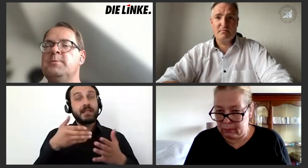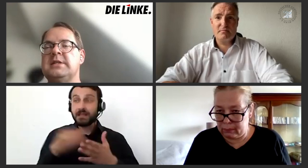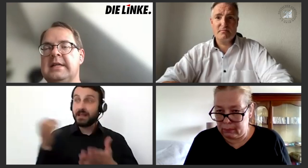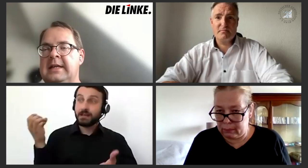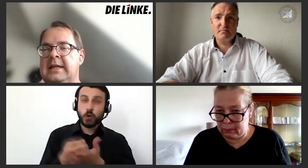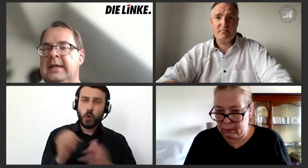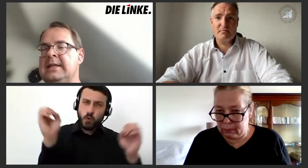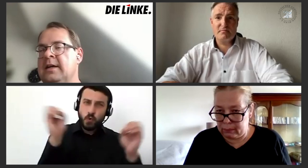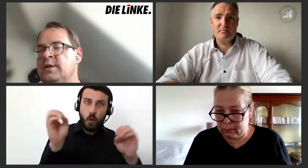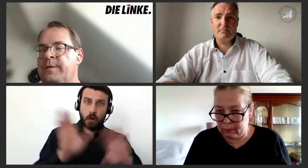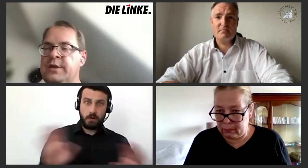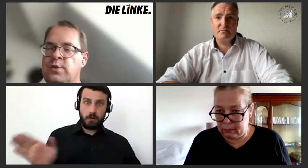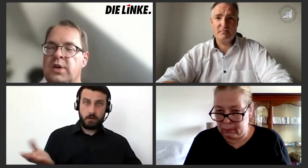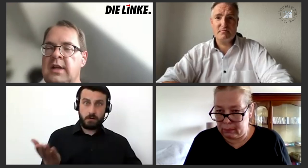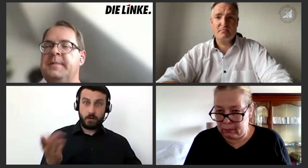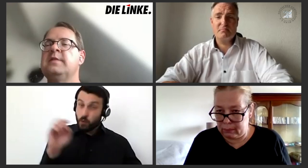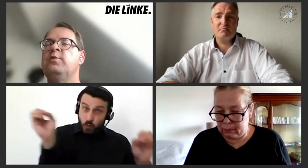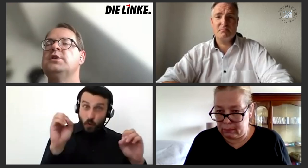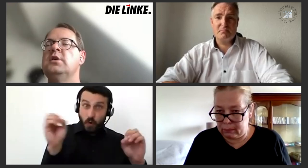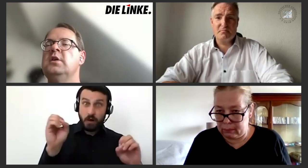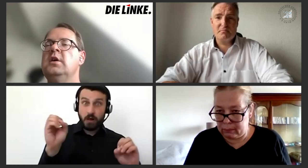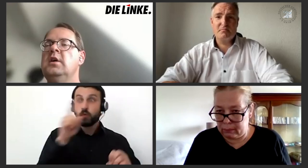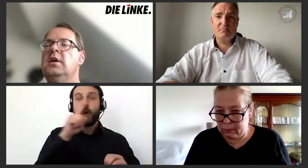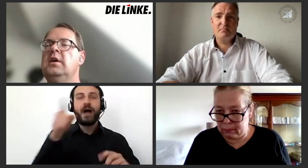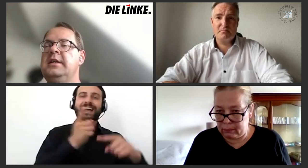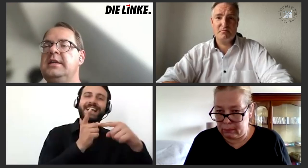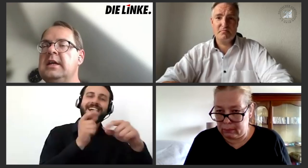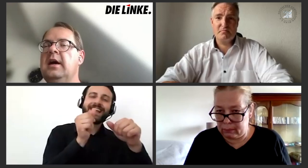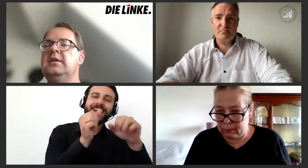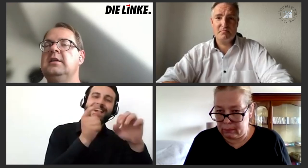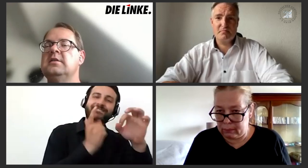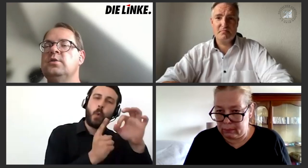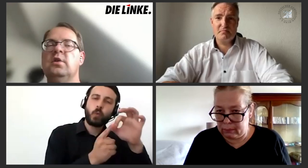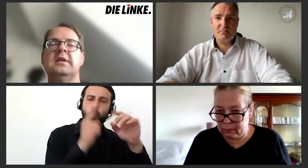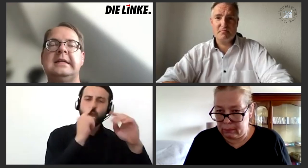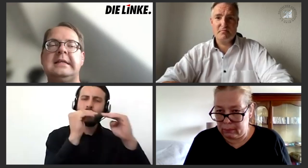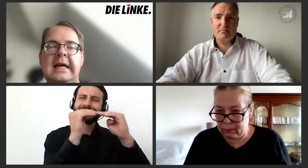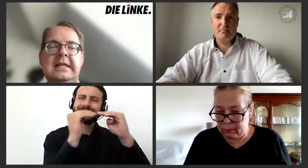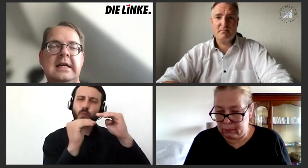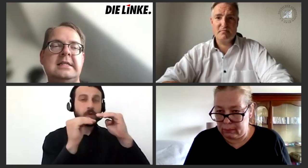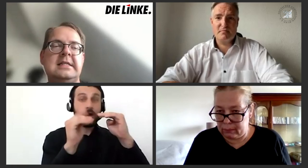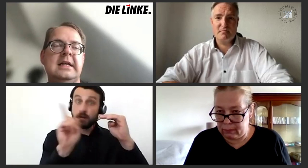haben, obwohl sie müssten, keinen Einzigen! Also nicht nur knapp die Quote nicht erreicht, sondern